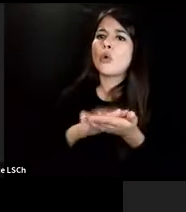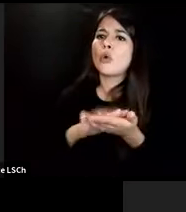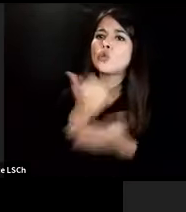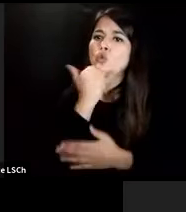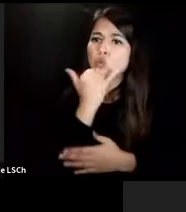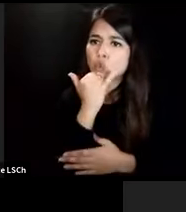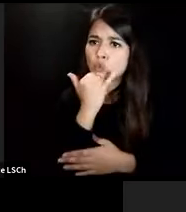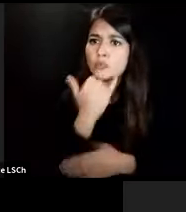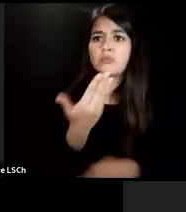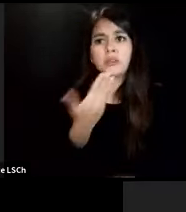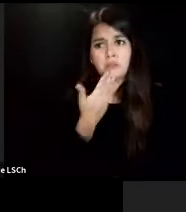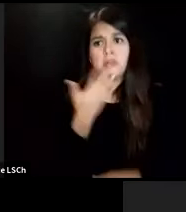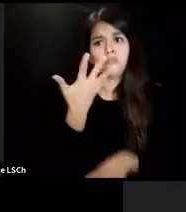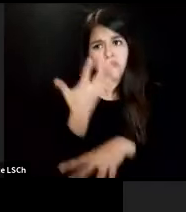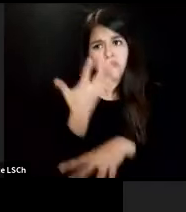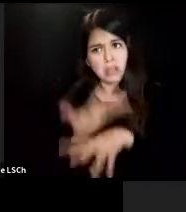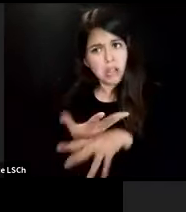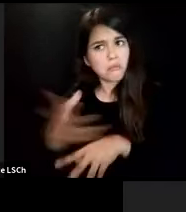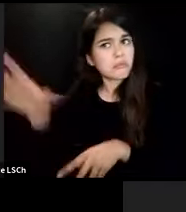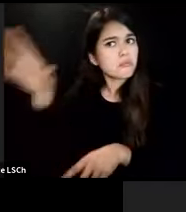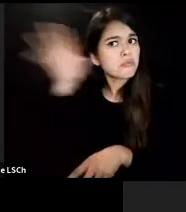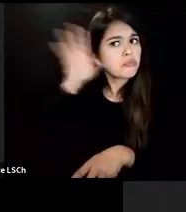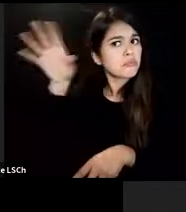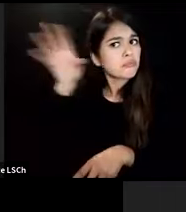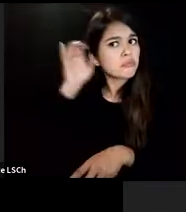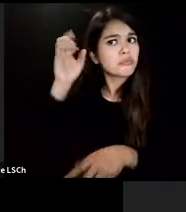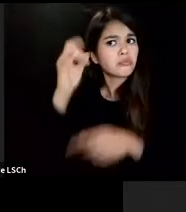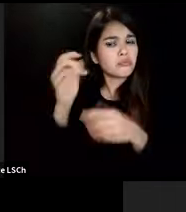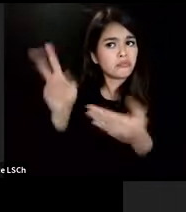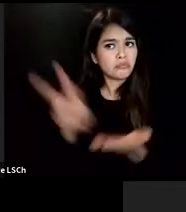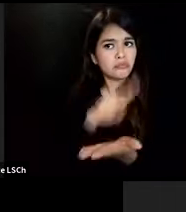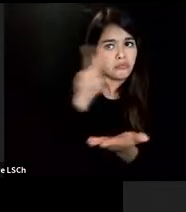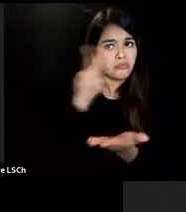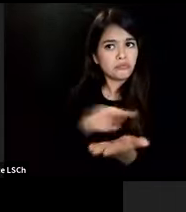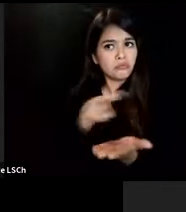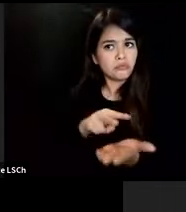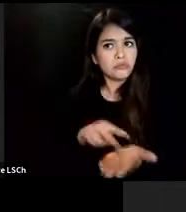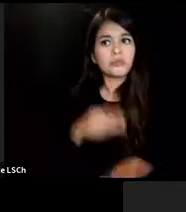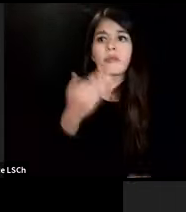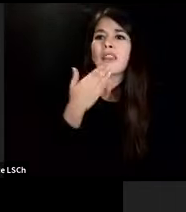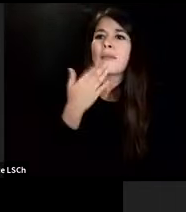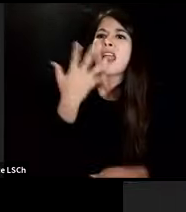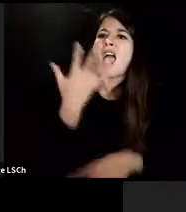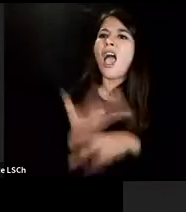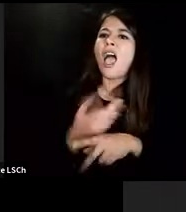existe también hace un par de años una plataforma sueca, de origen sueco que